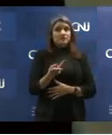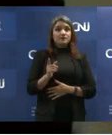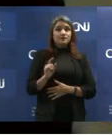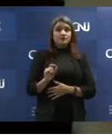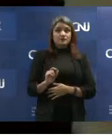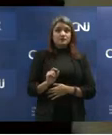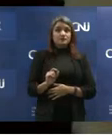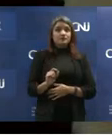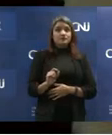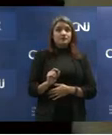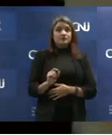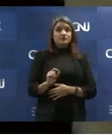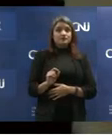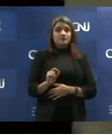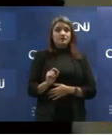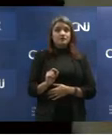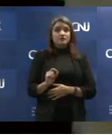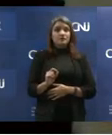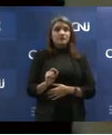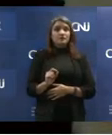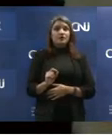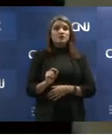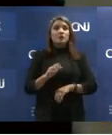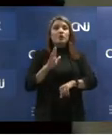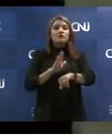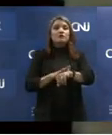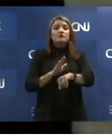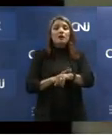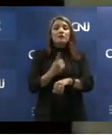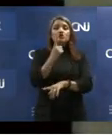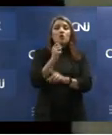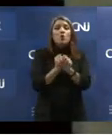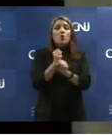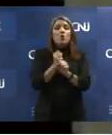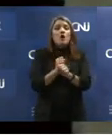é sobre a configuração do prazo decadência de um ano previsto